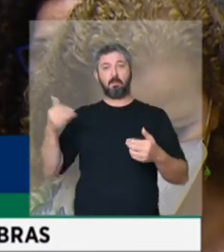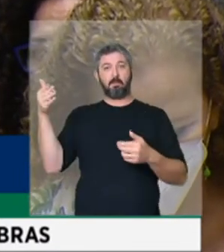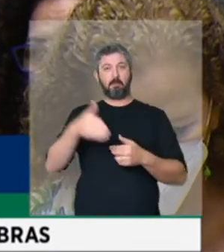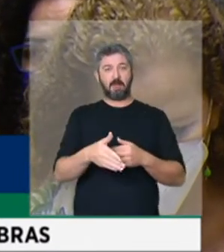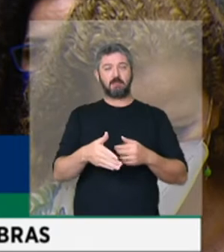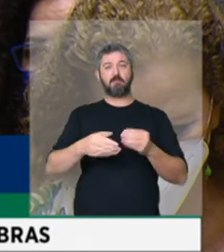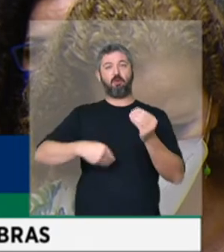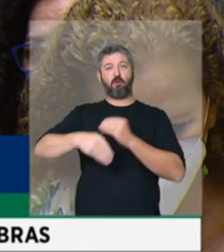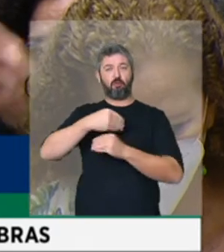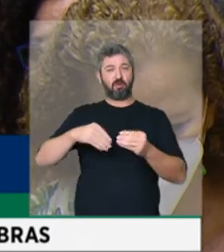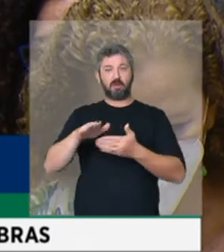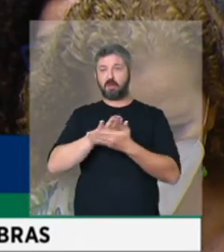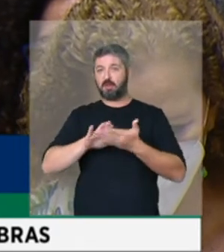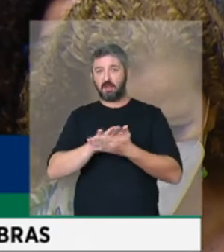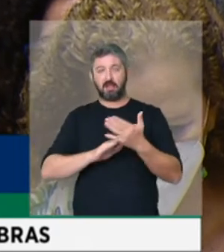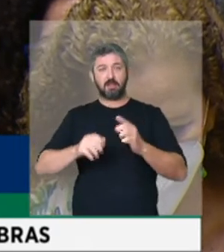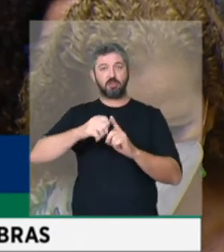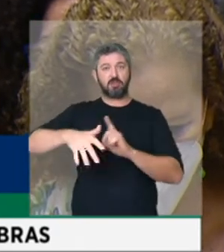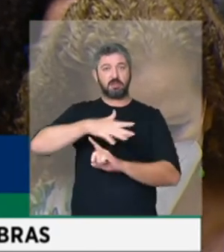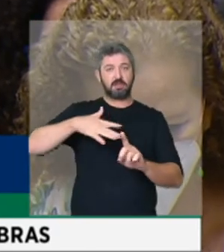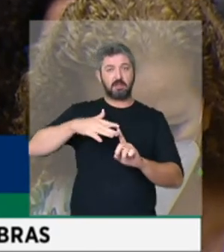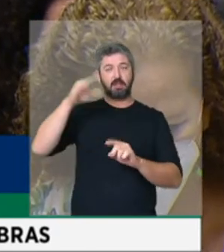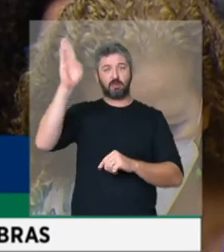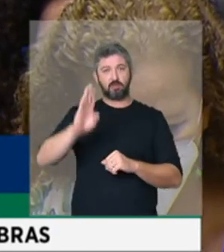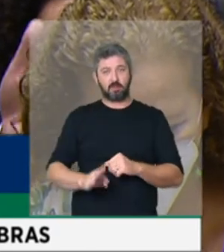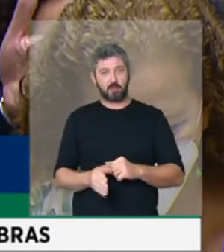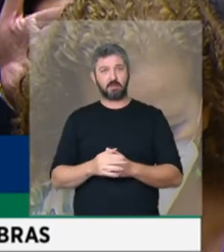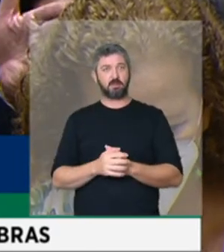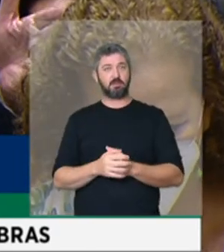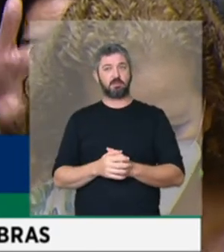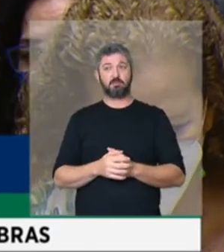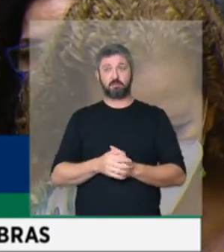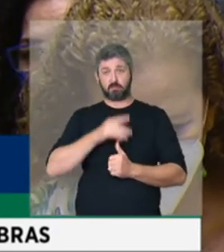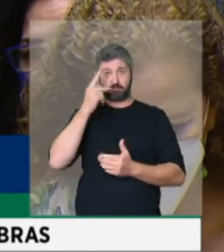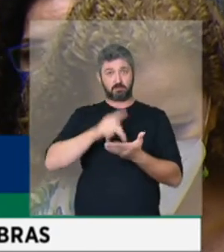PROVISÓRIA, SEM QUE O PRÓPRIO CONGRESSO NACIONAL TENHA TEMPO SUFICIENTE PARA